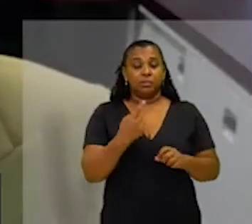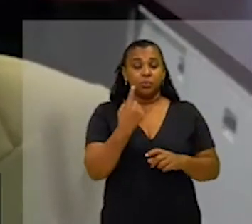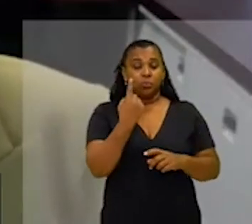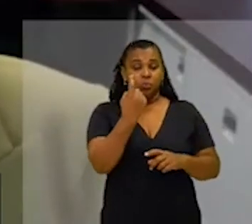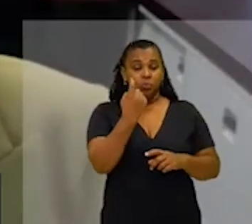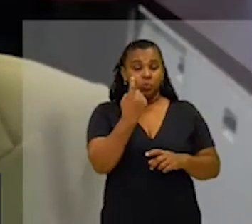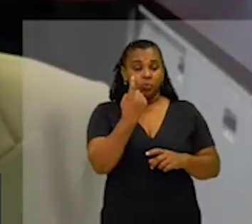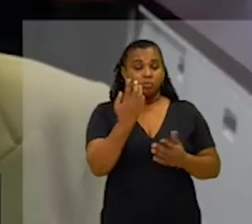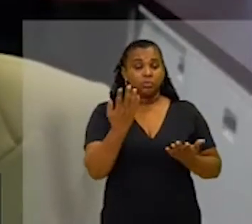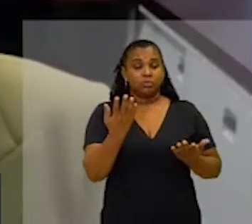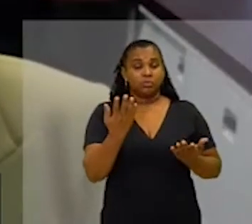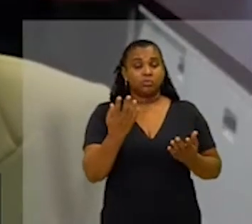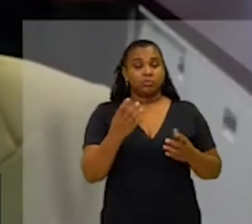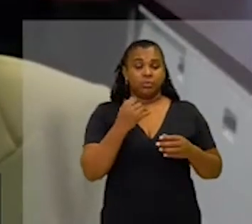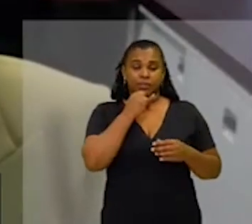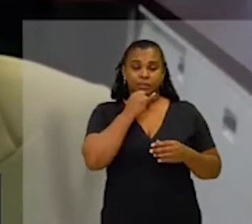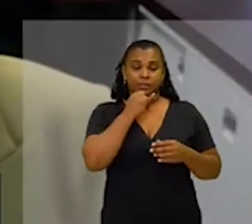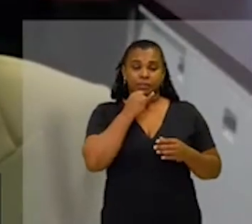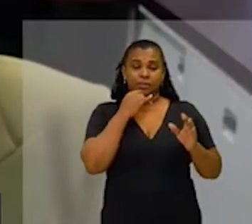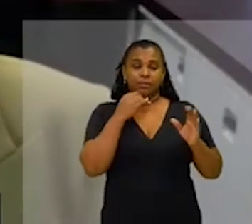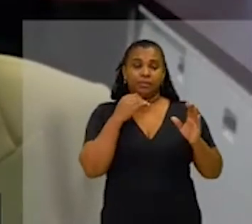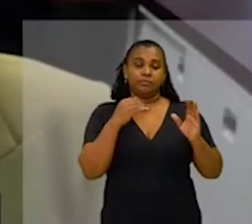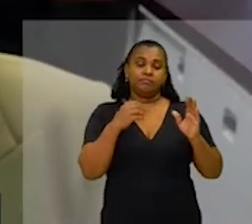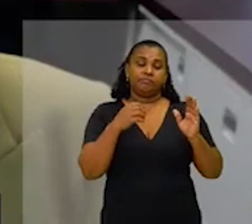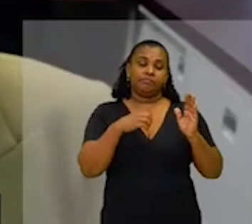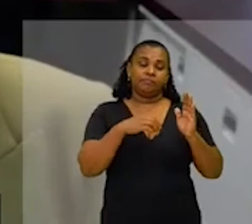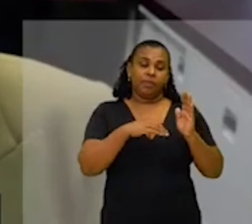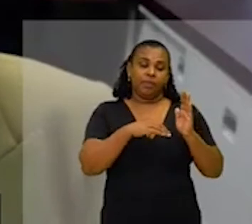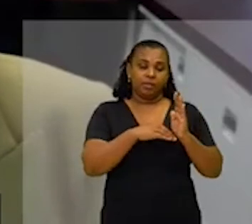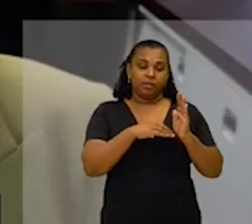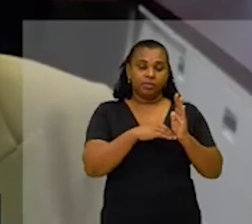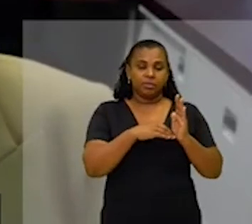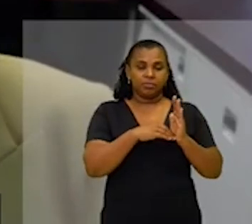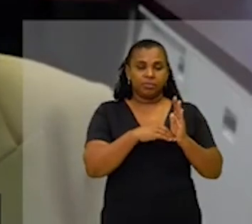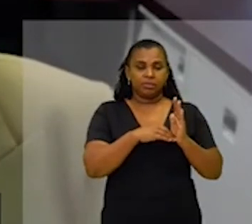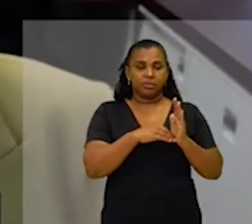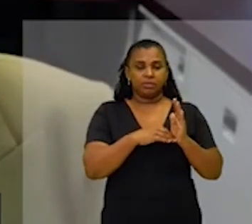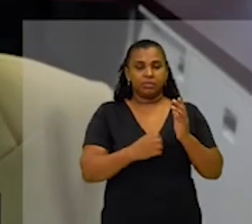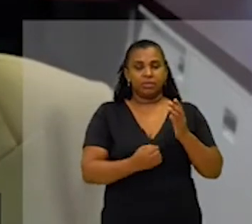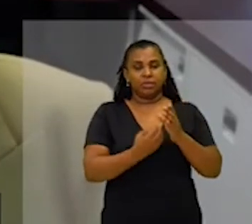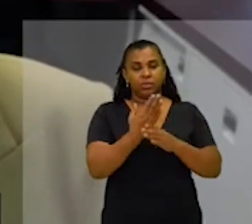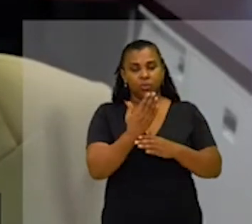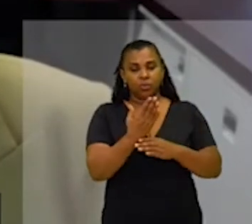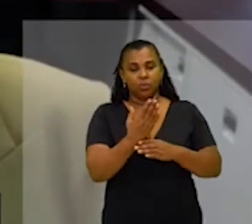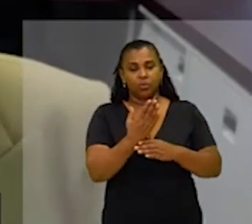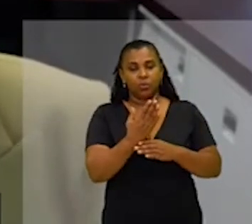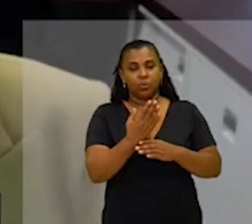câmara dos deputados que permitiu a criação do serenata de amor que aquele software que